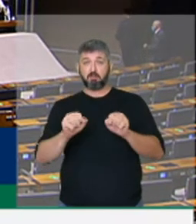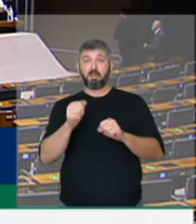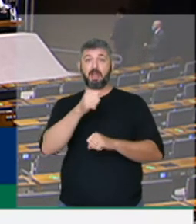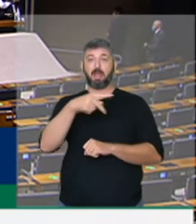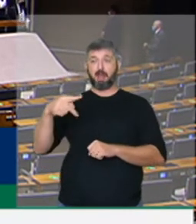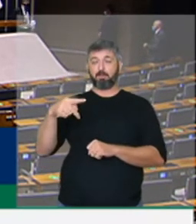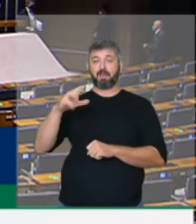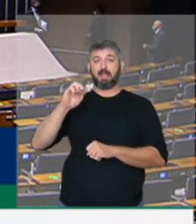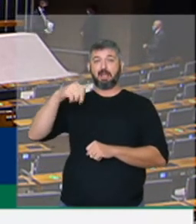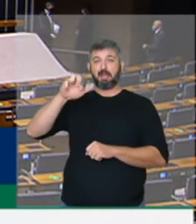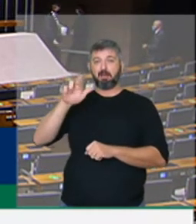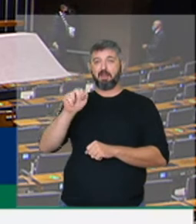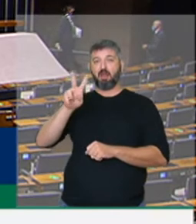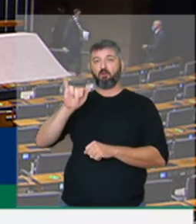VOCÊ PODE BAIXAR O APLICATIVO CÂMARA AO VIVO COM ISSO TERÁ